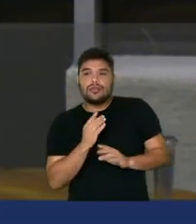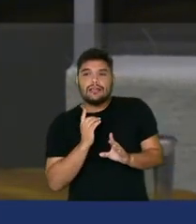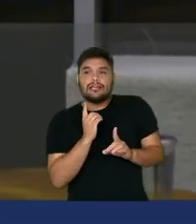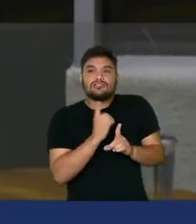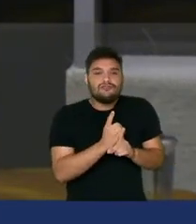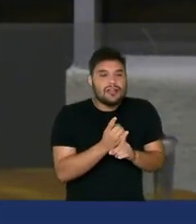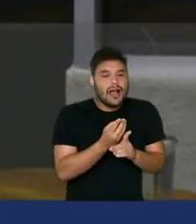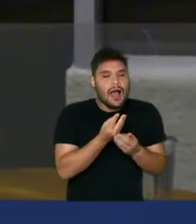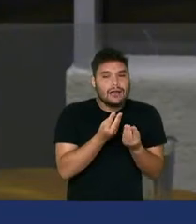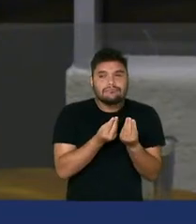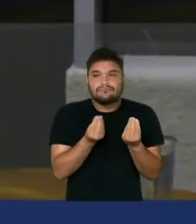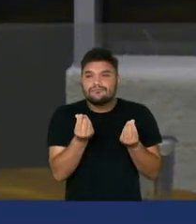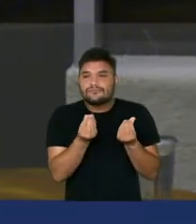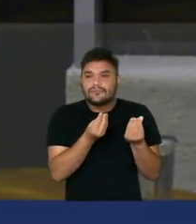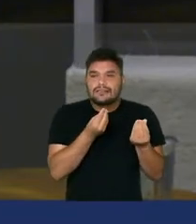NOSSA TERRITORIALIDADE É